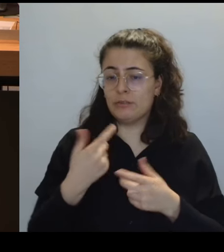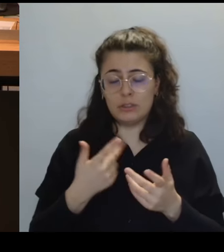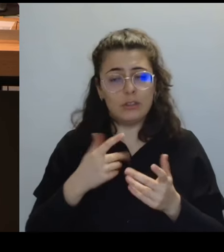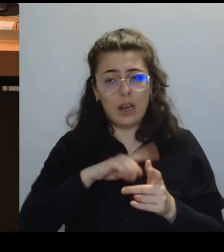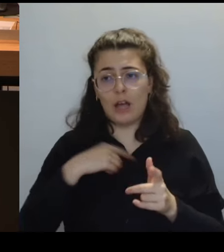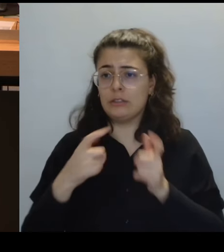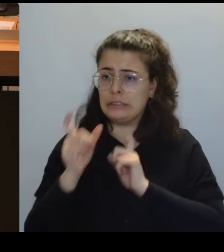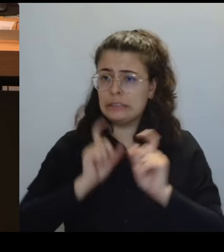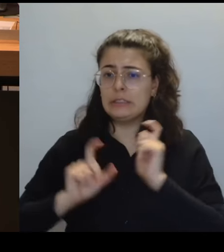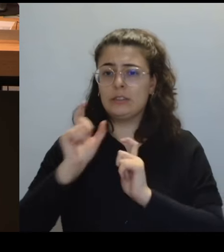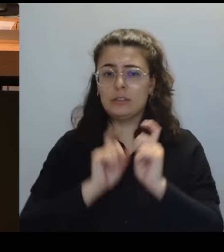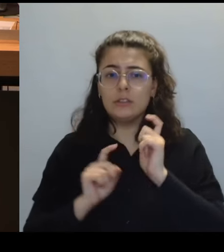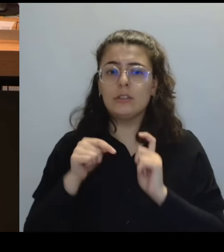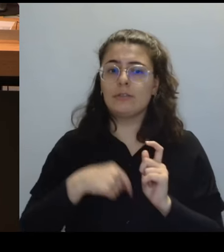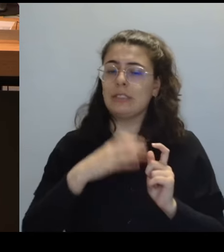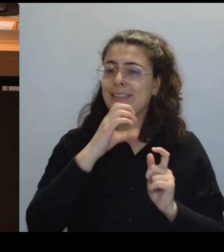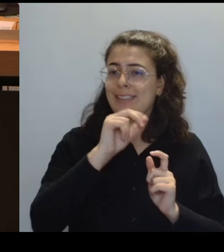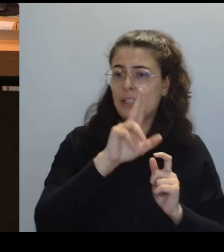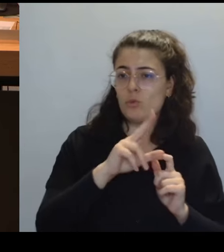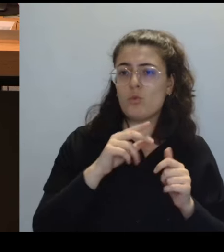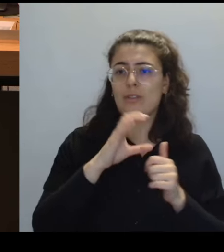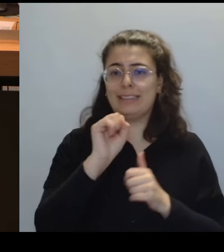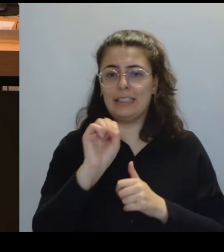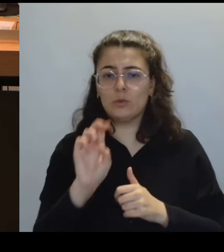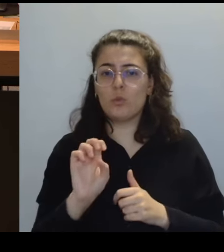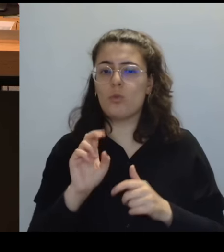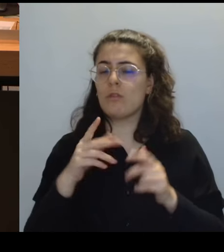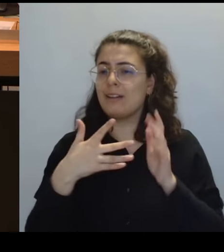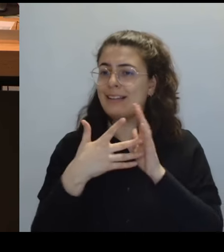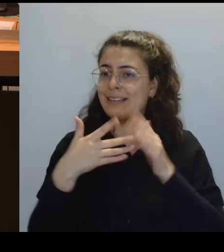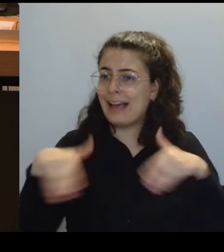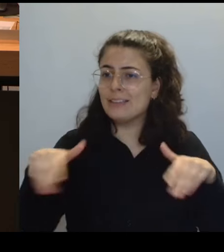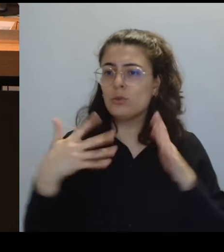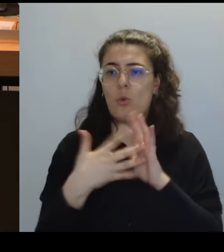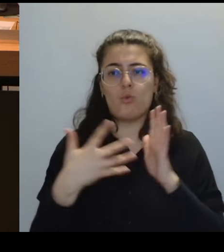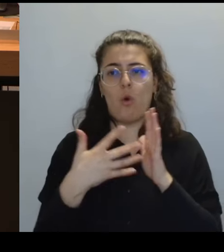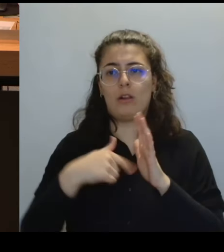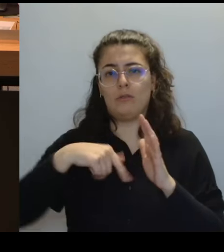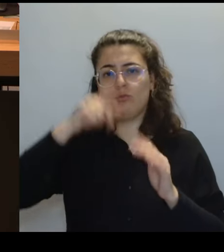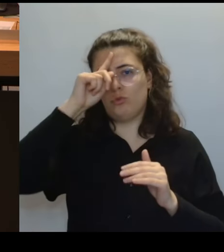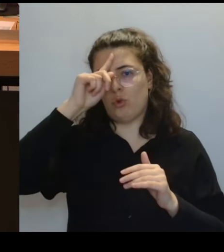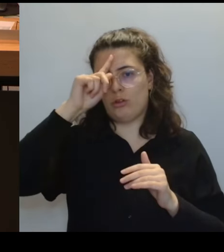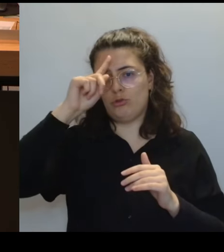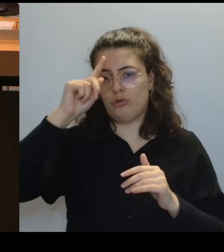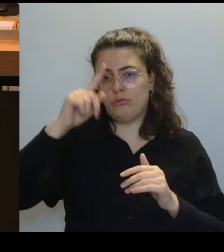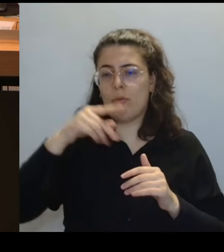nach Grenzkontrollen an den deutschen Grenzen zu Polen, Tschechien und der Schweiz umgesetzt hat.